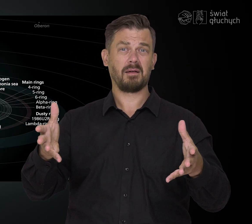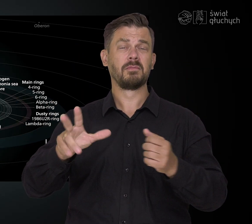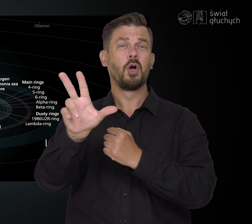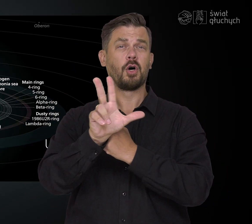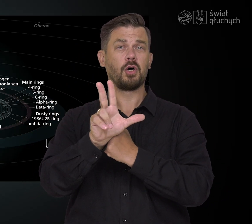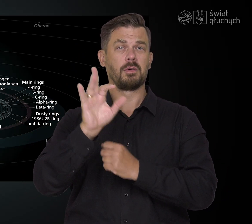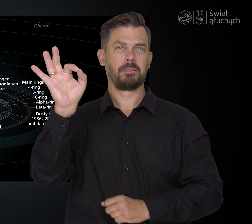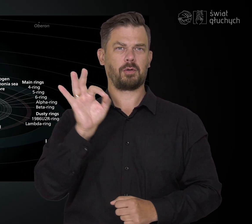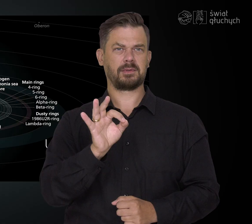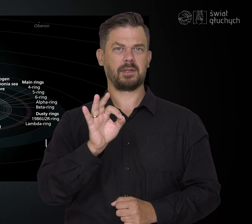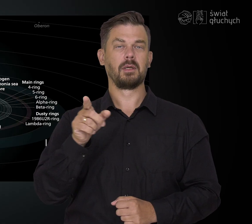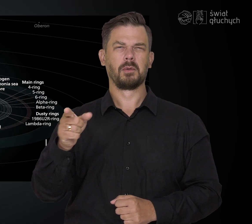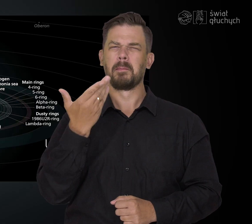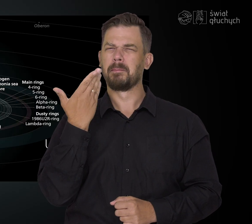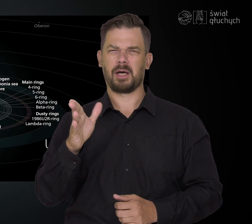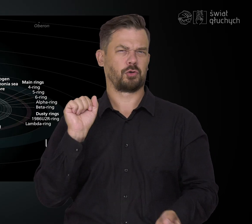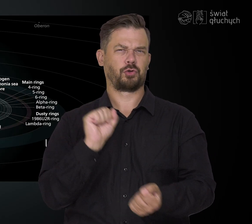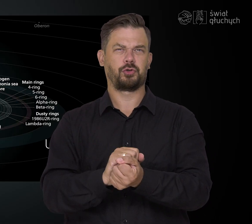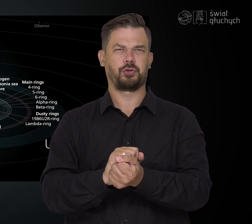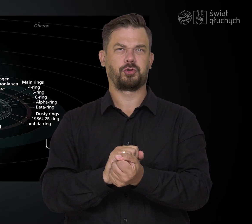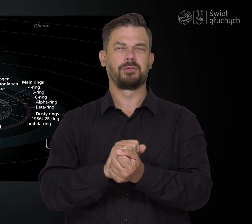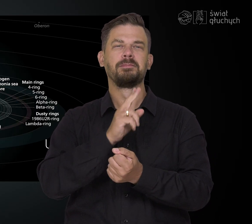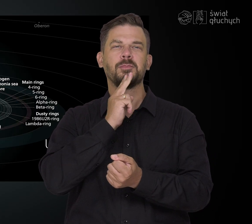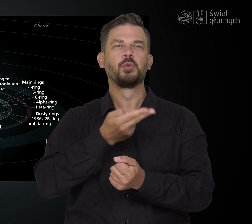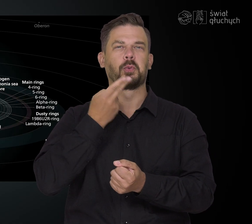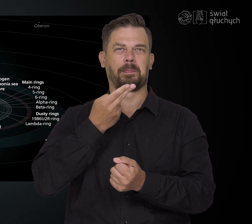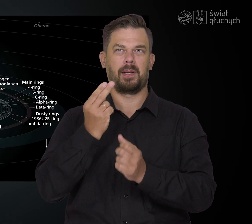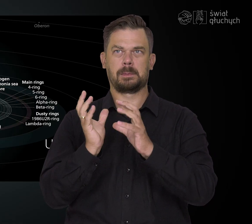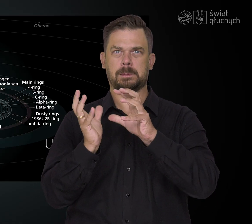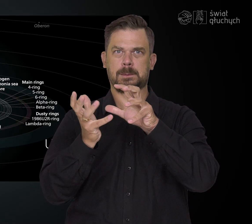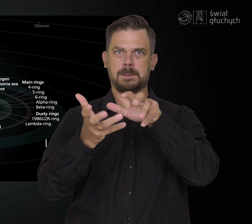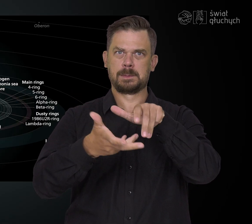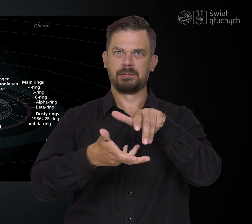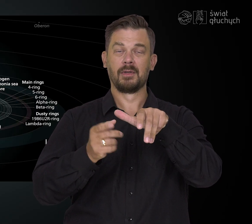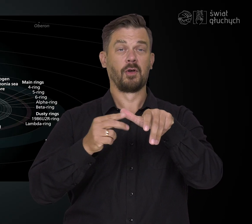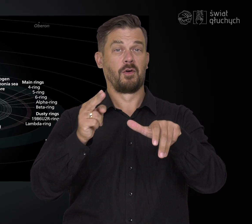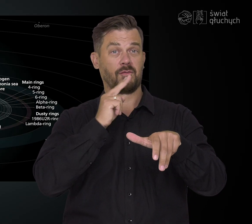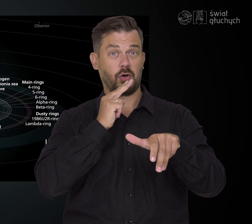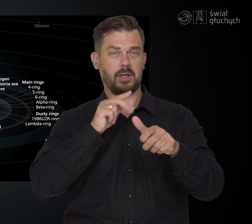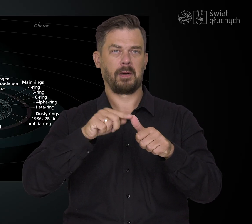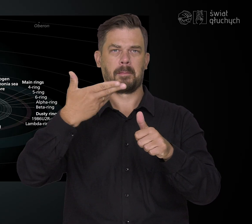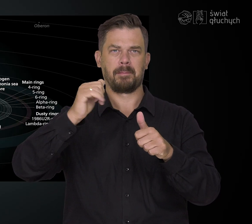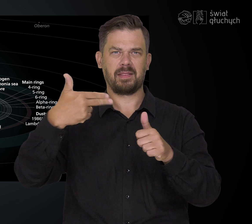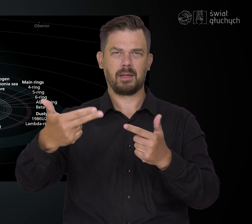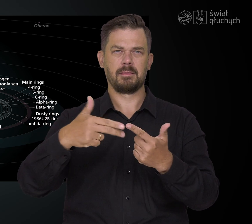zbudowanej w ponad 80% z płynnej, bardzo gęstej i lodowatej zupy. To ogromna mieszanina wody, metanu i amoniaku,